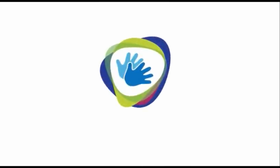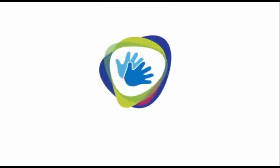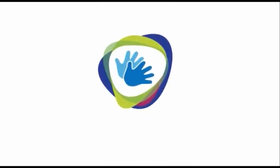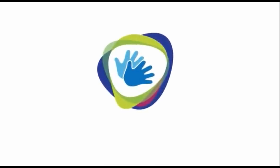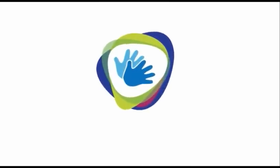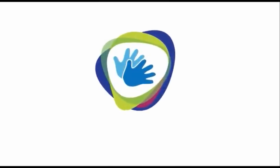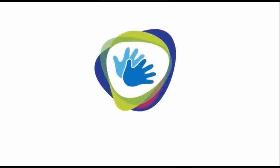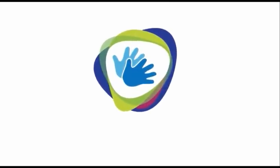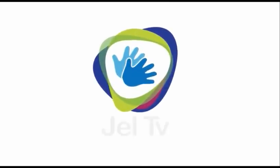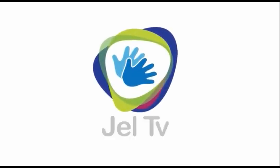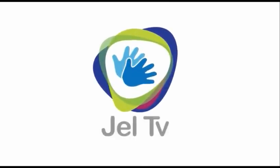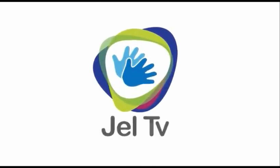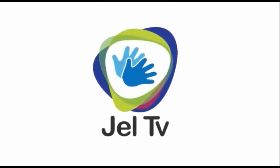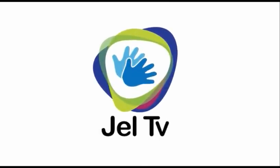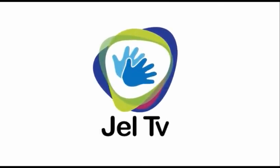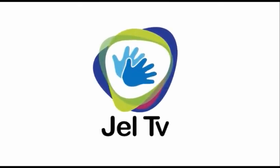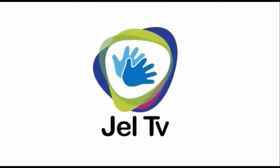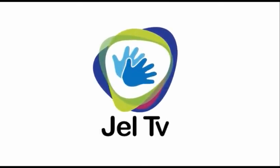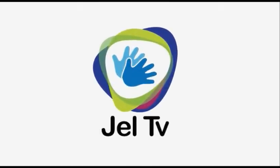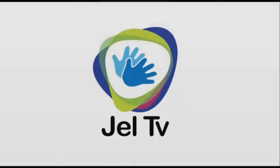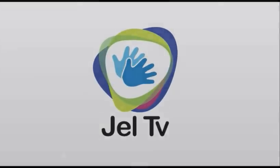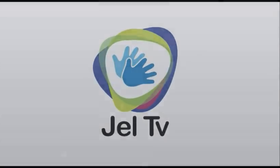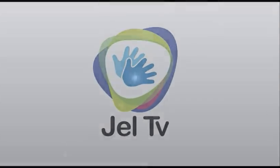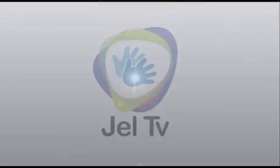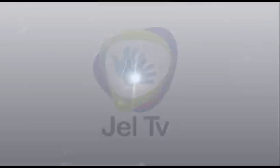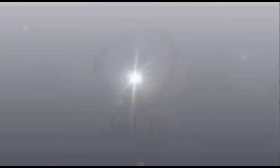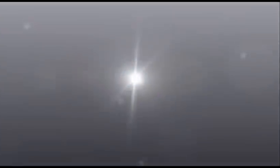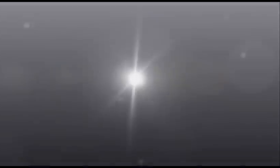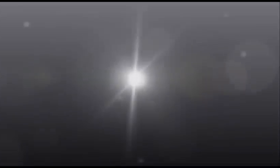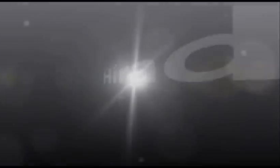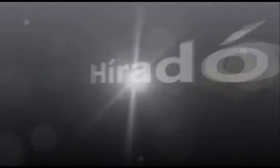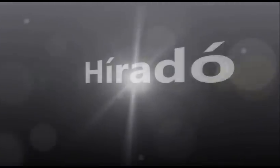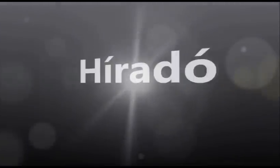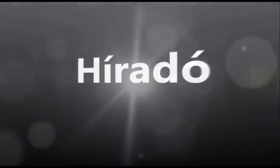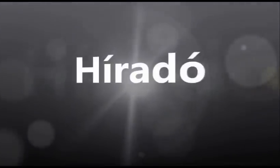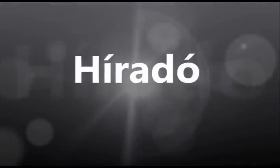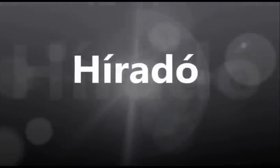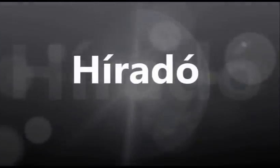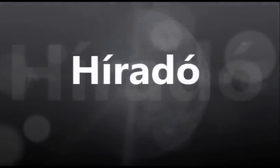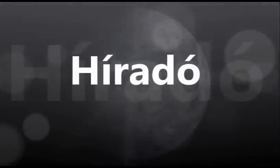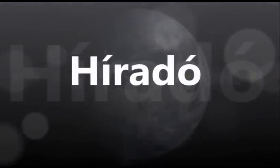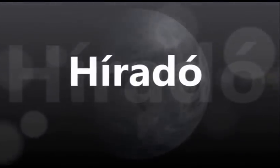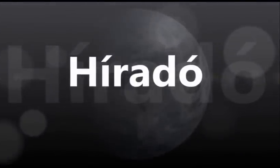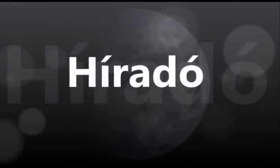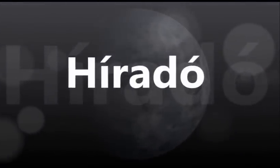Felirat: Nagy Adrienne